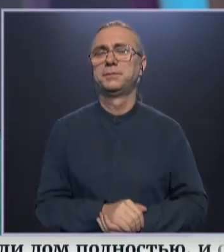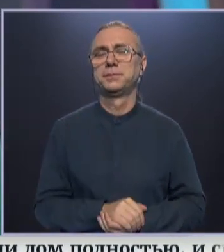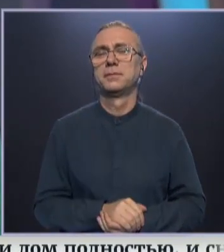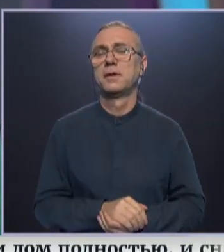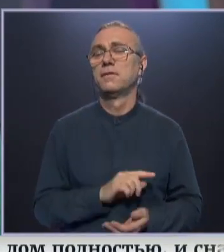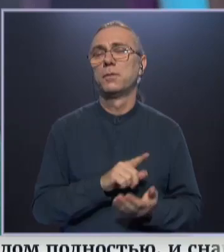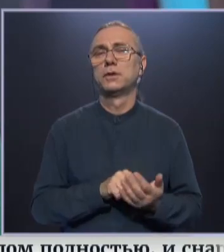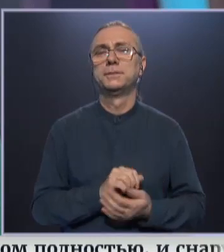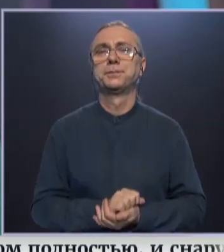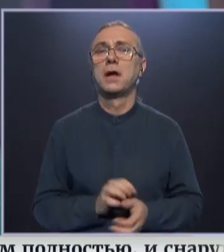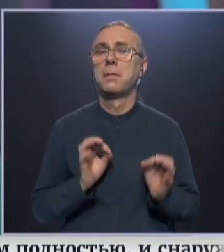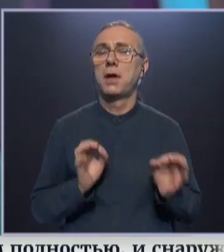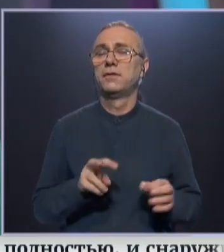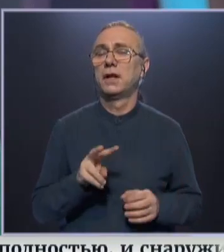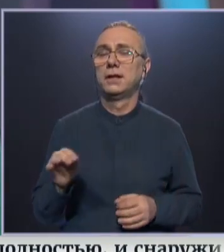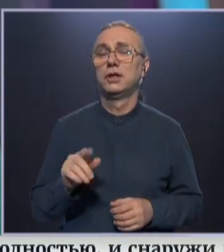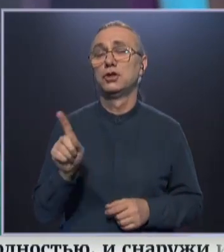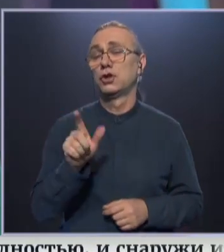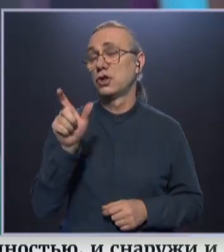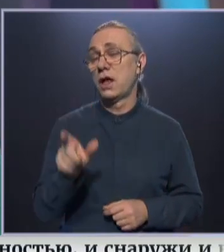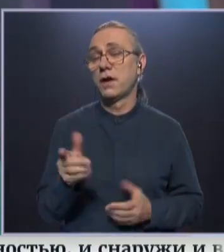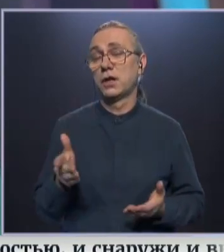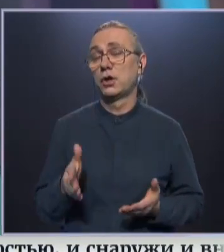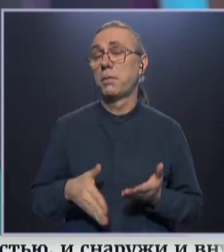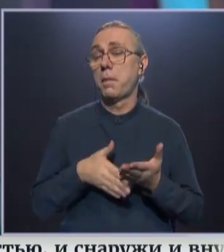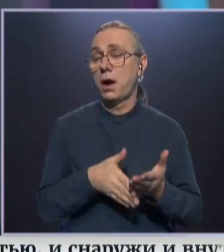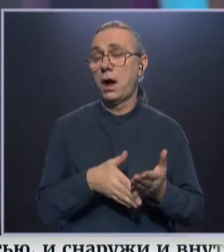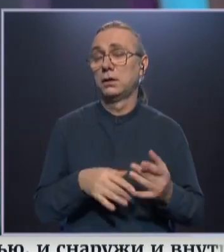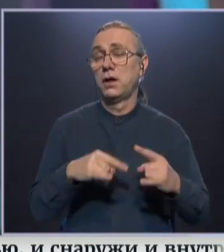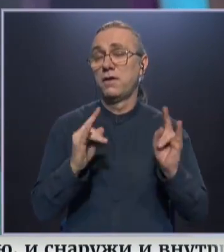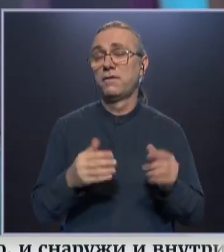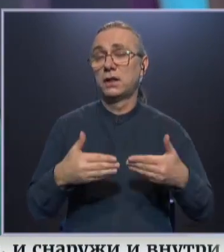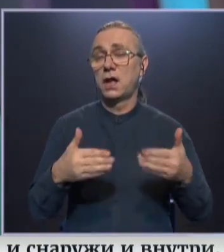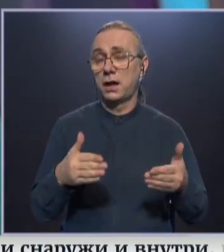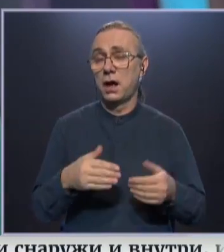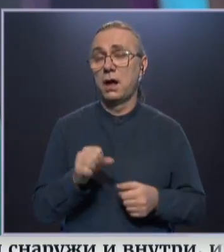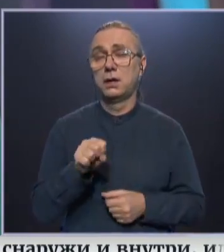пожалуйста батюшку Правда ли что человек который помогает алтаре храма или алтарник не имеет никакого